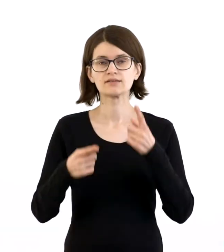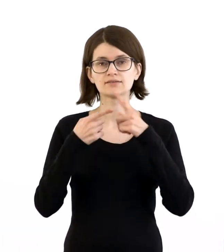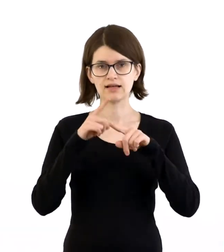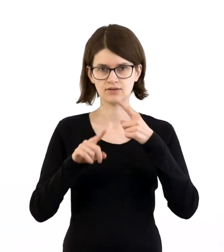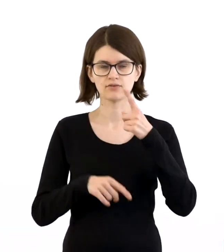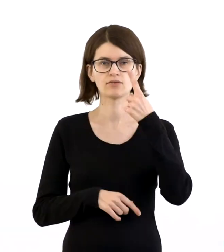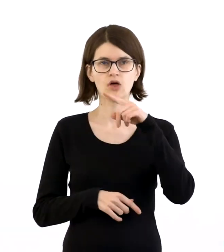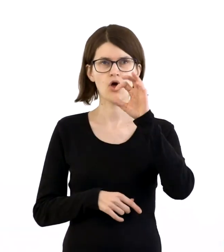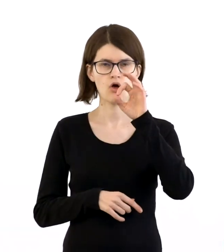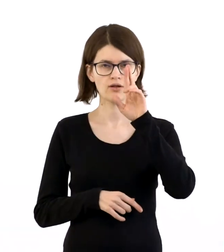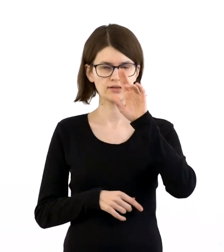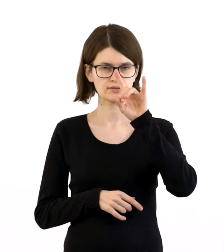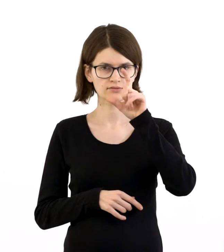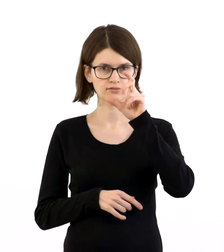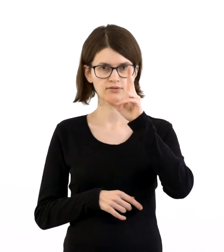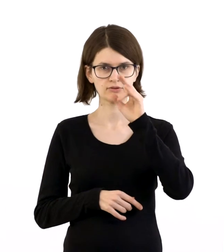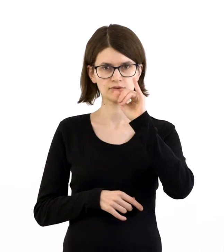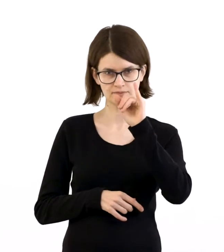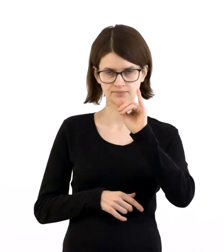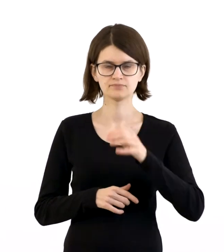Styl dorycki